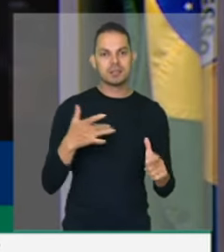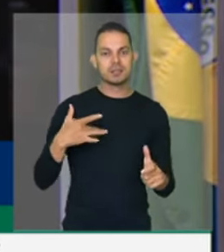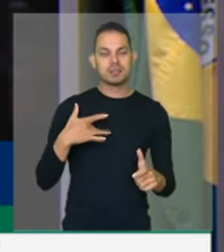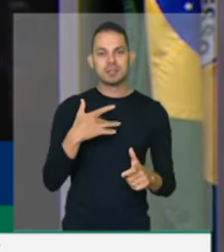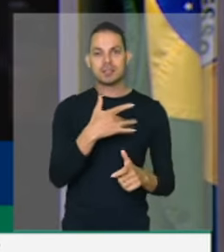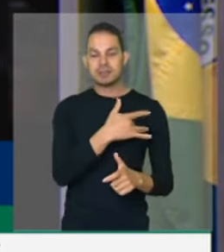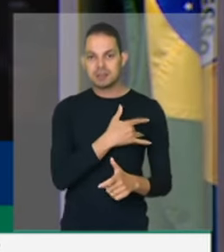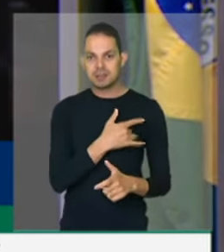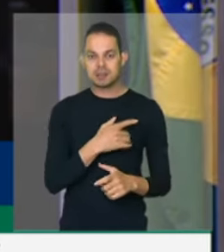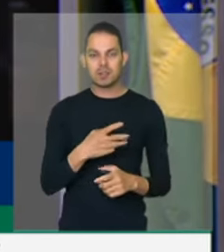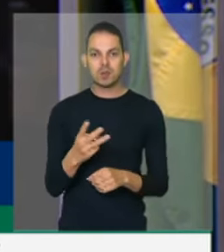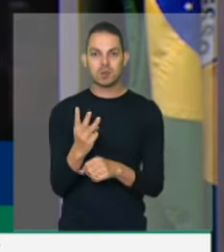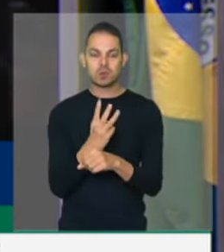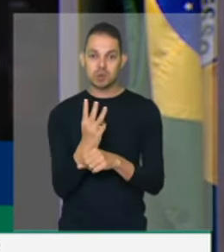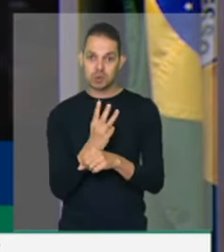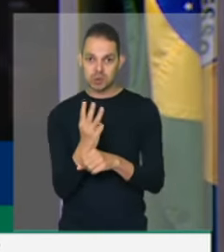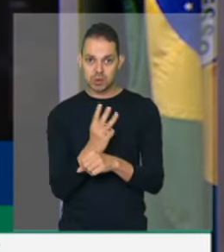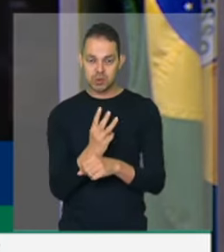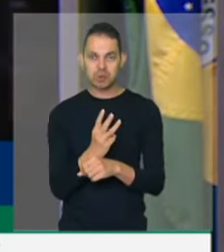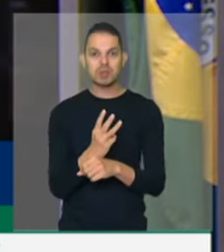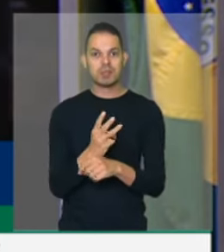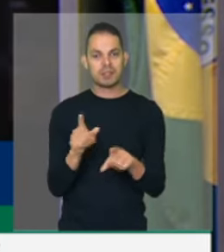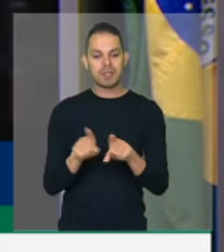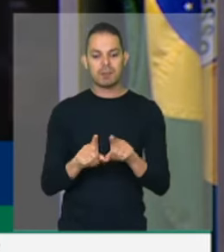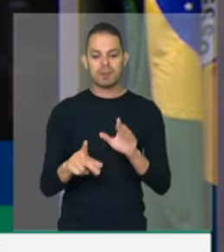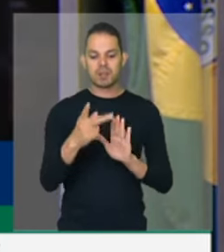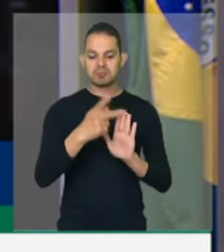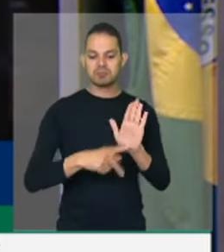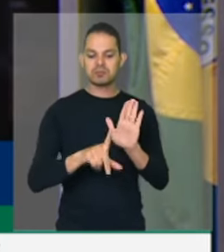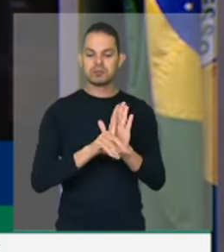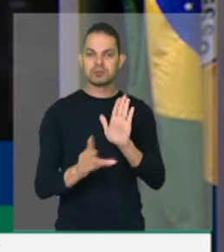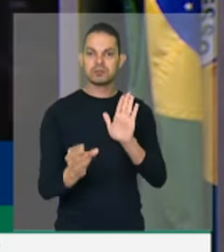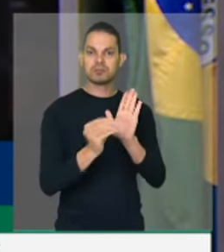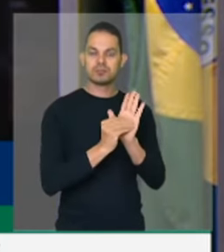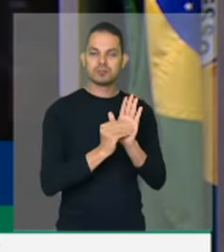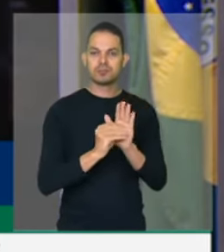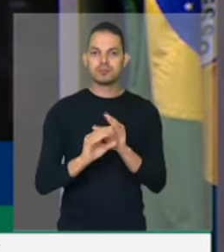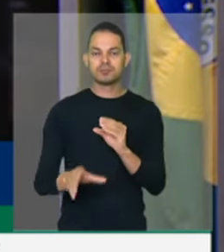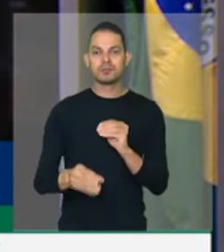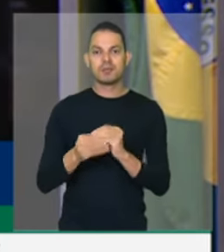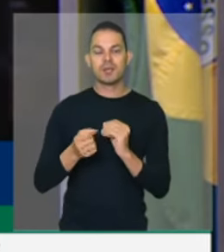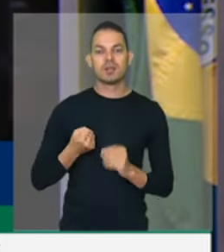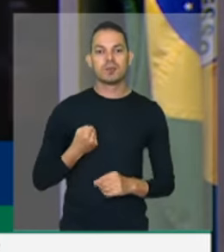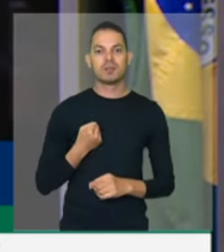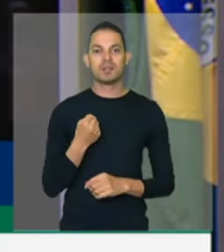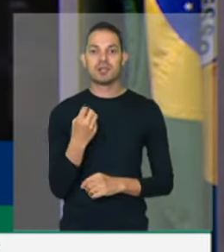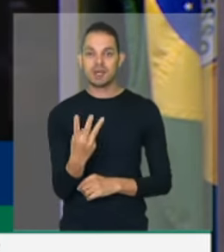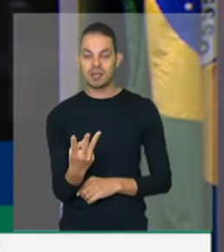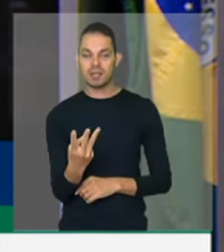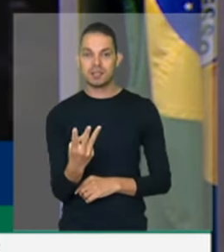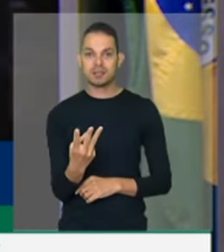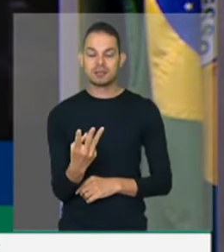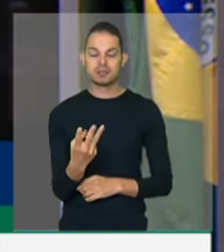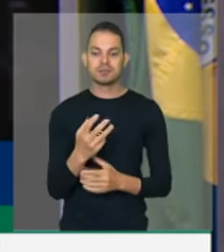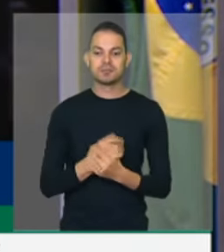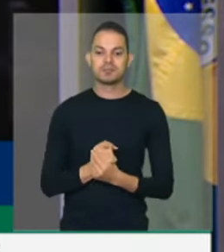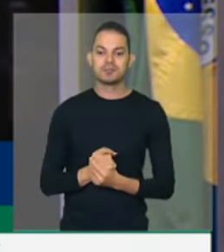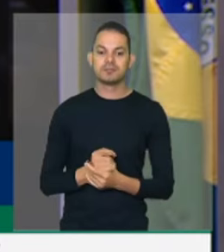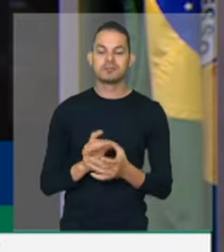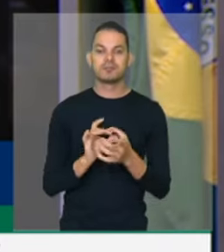DE LEI. A EMENDA N° 3, DO DEPUTADO ALAN RICK DO ACRE, AUTORIZA DURANTE O ESTADO DE EMERGÊNCIA EM SAÚDE PÚBLICA DE IMPORTÂNCIA NACIONAL.... E